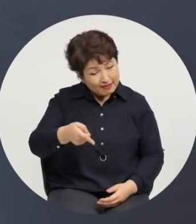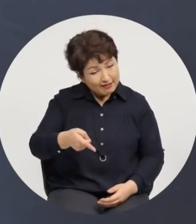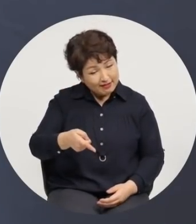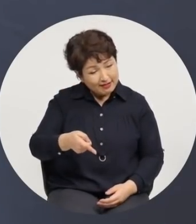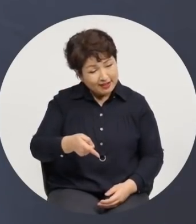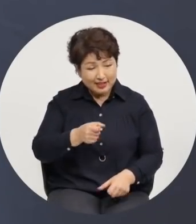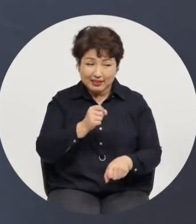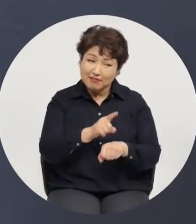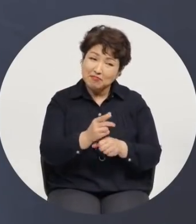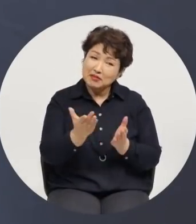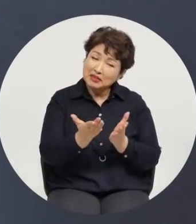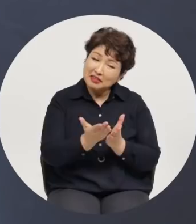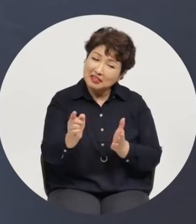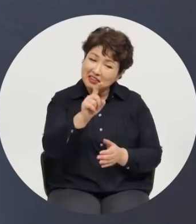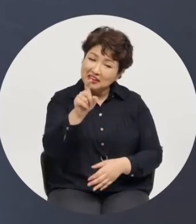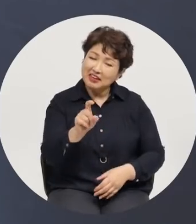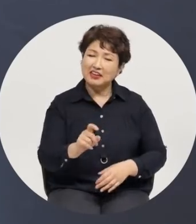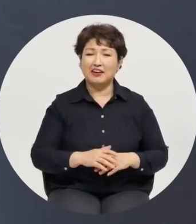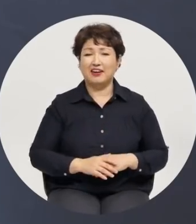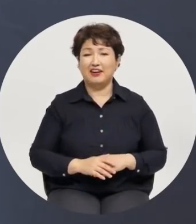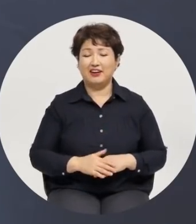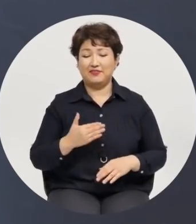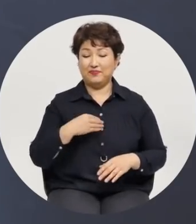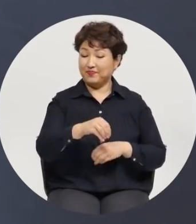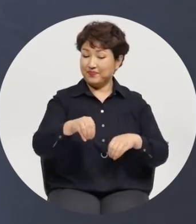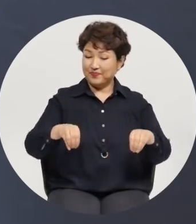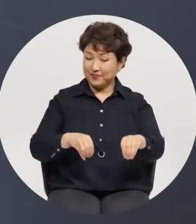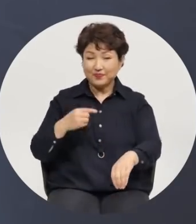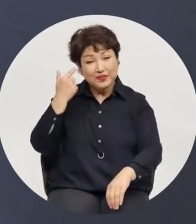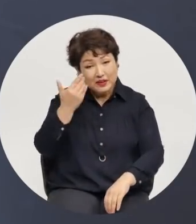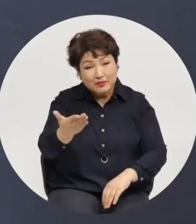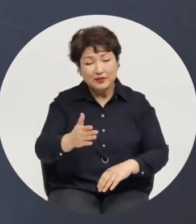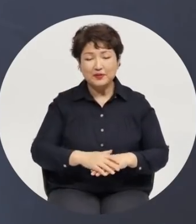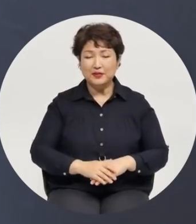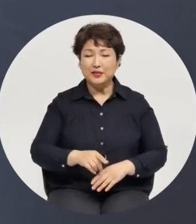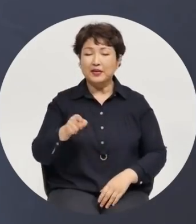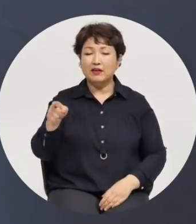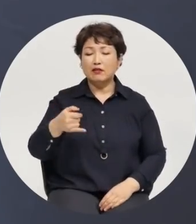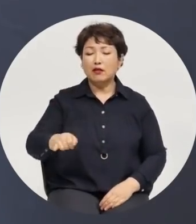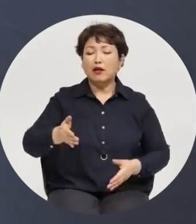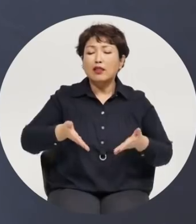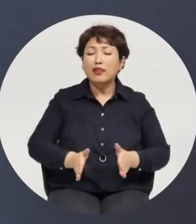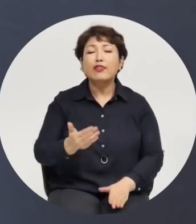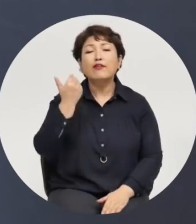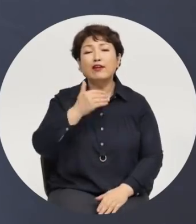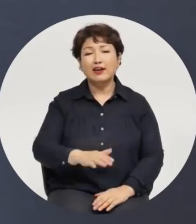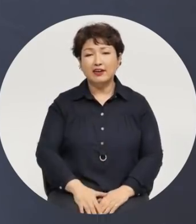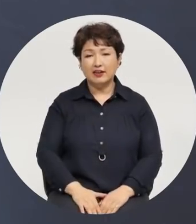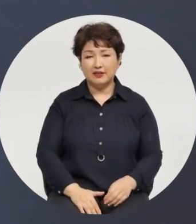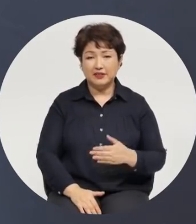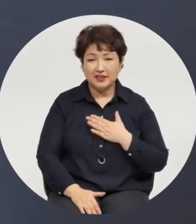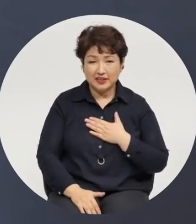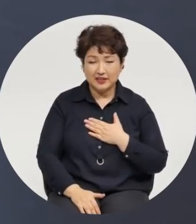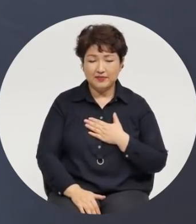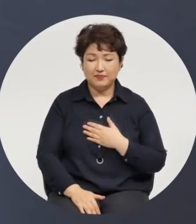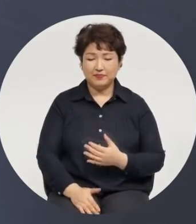(스님 웃음) 제가 하나 물어볼게요 그 아이를 누가 낳았어요? (질문자) 제가요